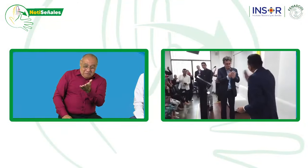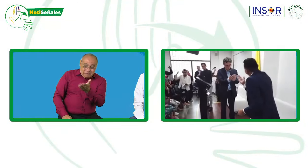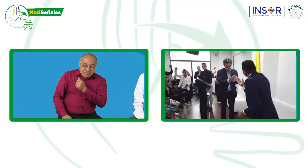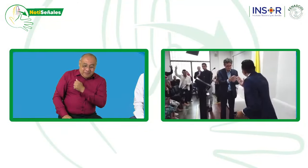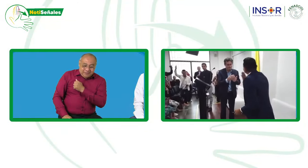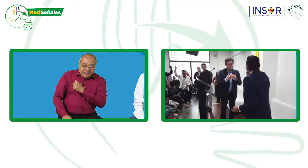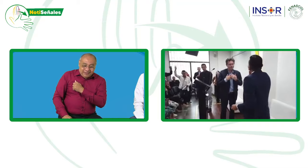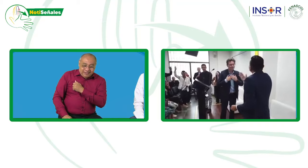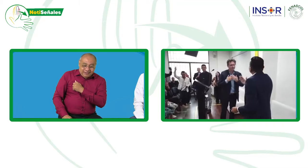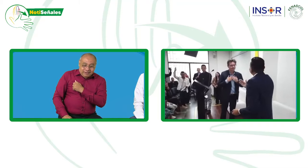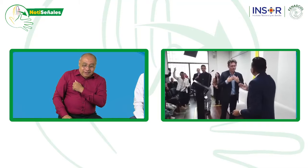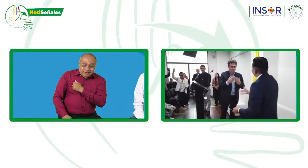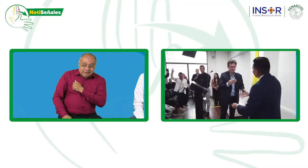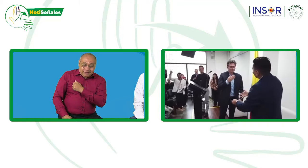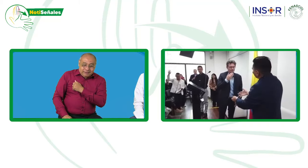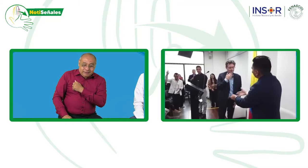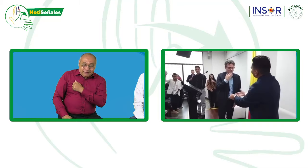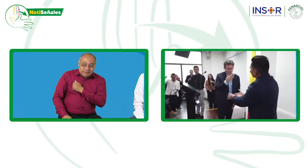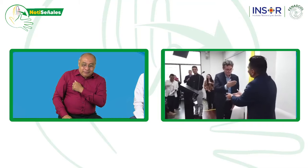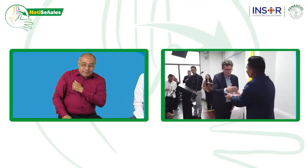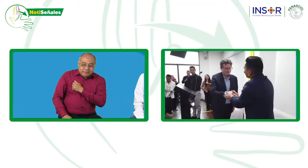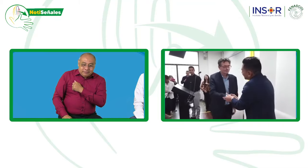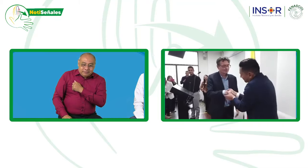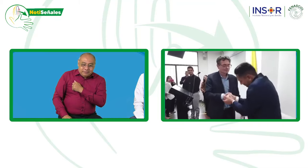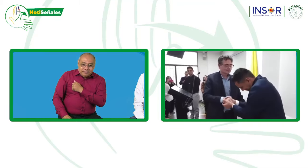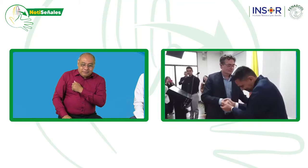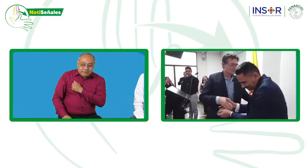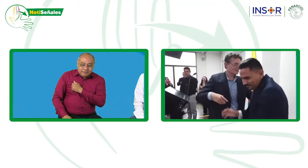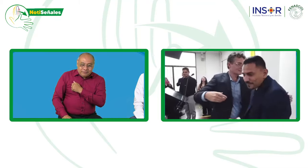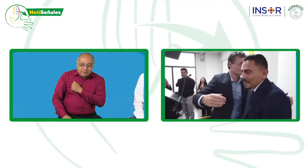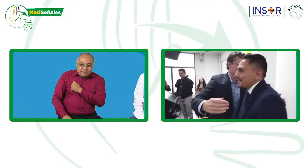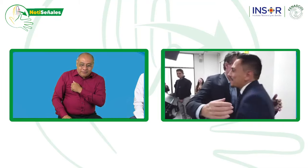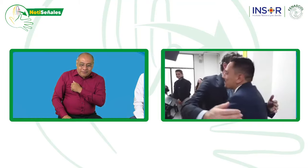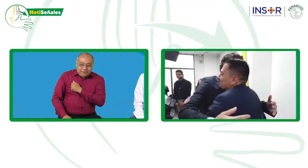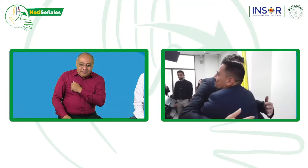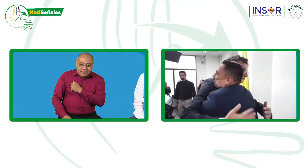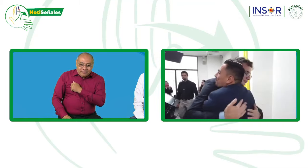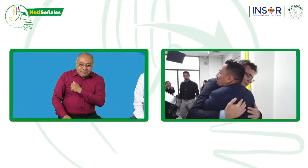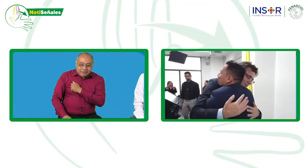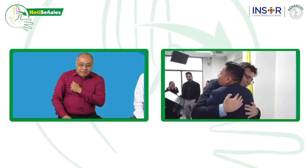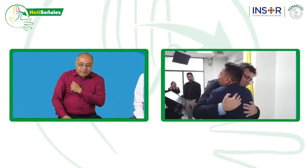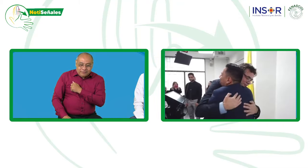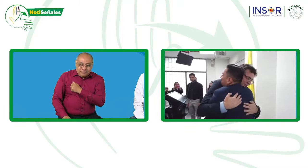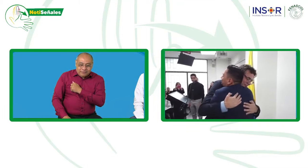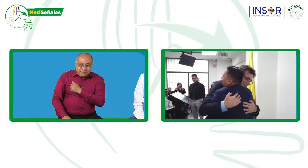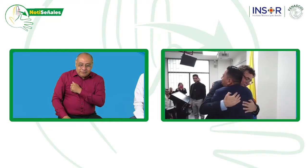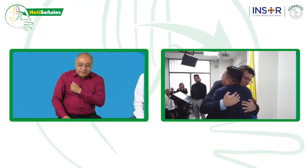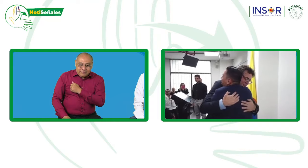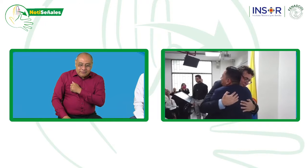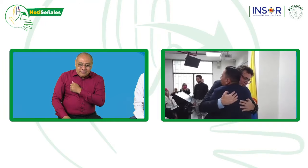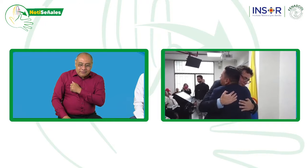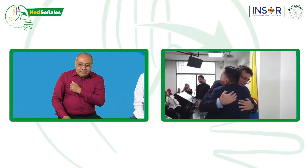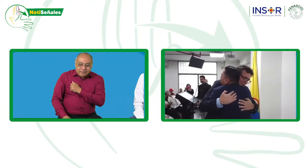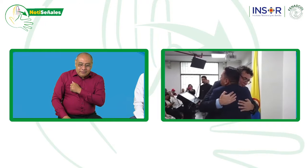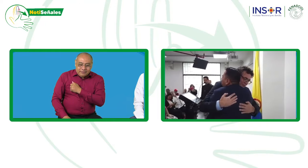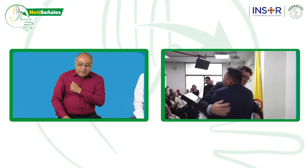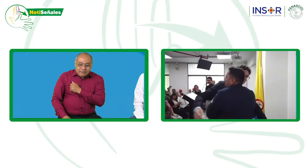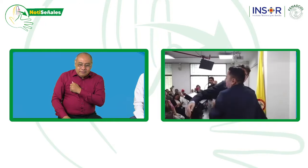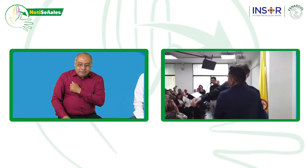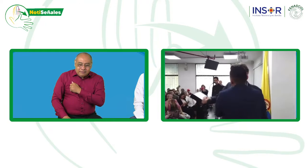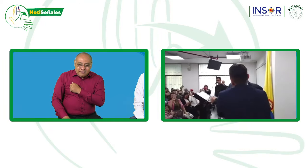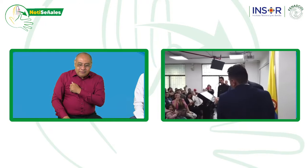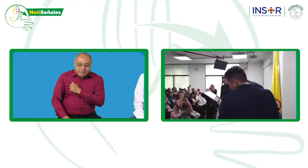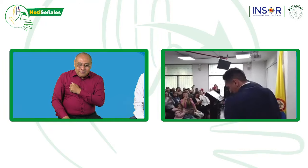INSOR tal vez eh ustedes lo